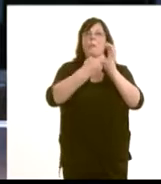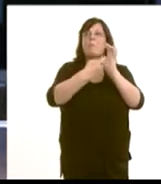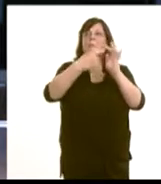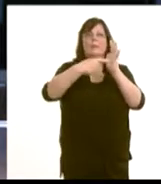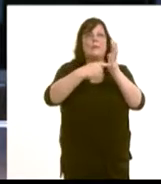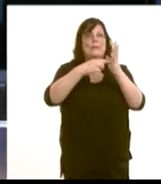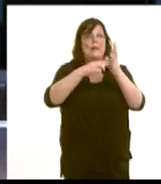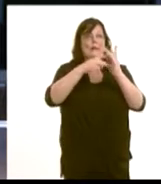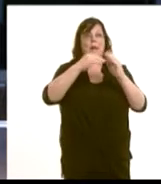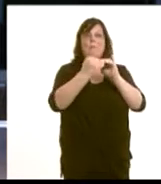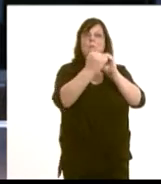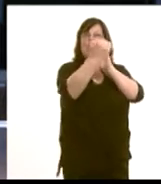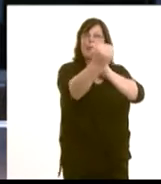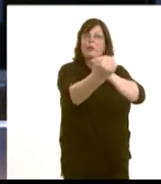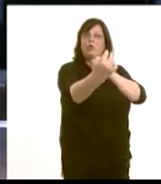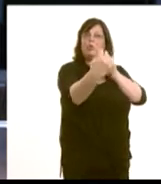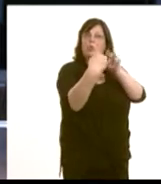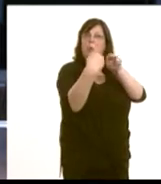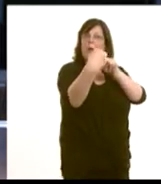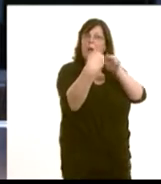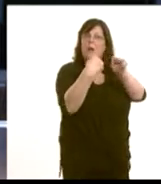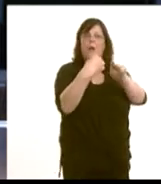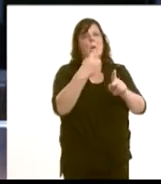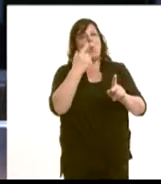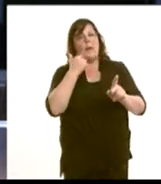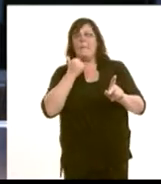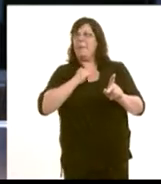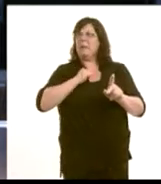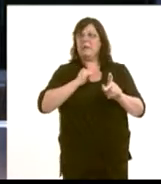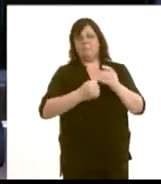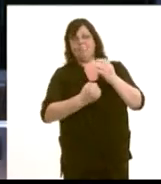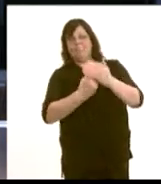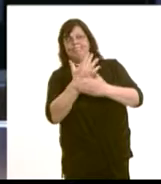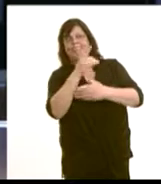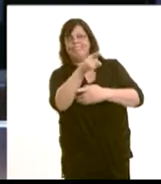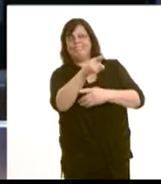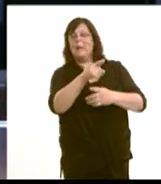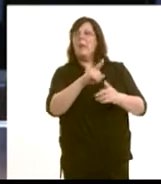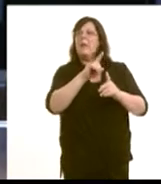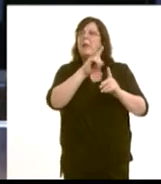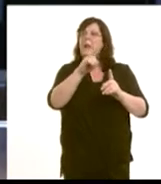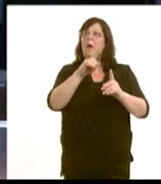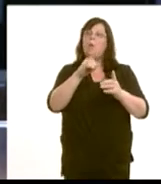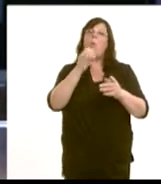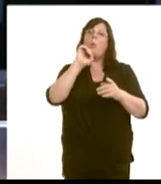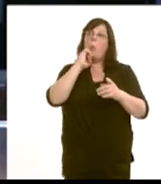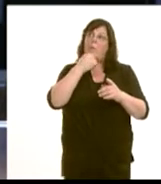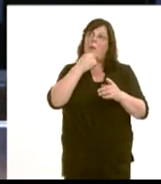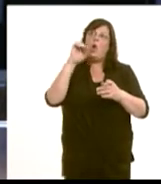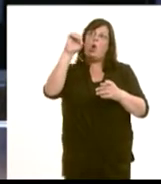Ond mae hwn yn broject y gallem ni fod wedi disgwyl gwneud cais am arian Ewropeaidd fel